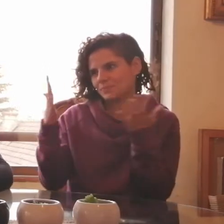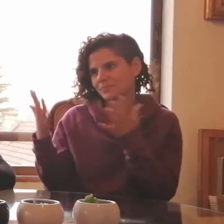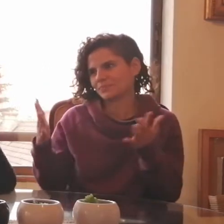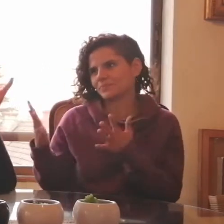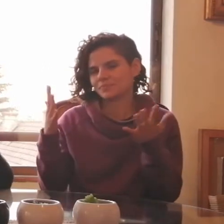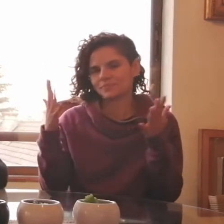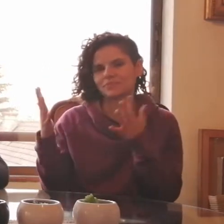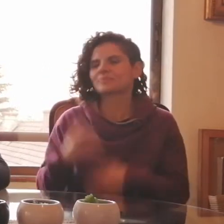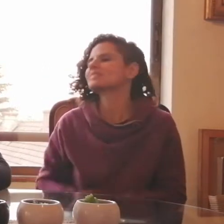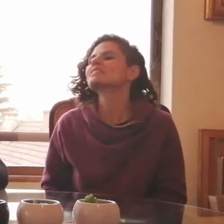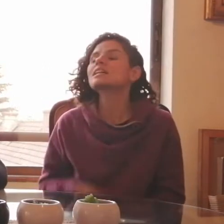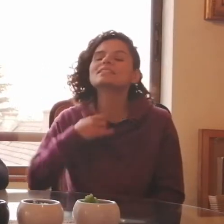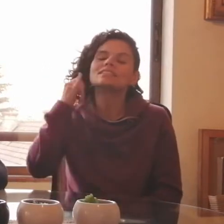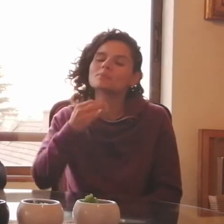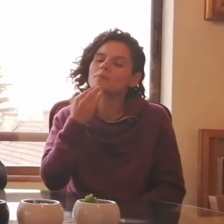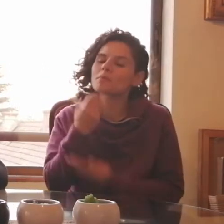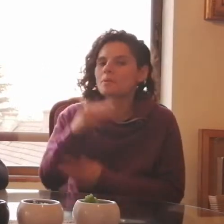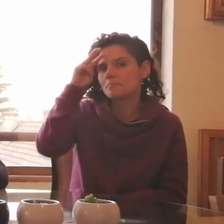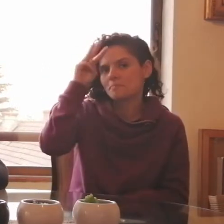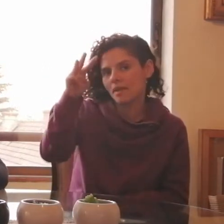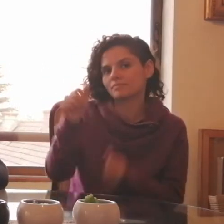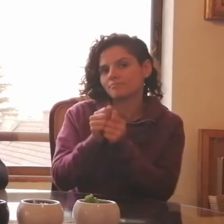Como siempre tenemos aquí a la Maca Nieto con nosotros, nuestra intérprete